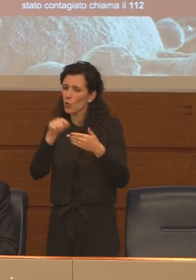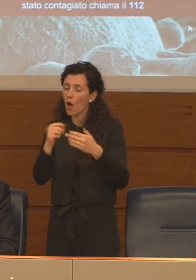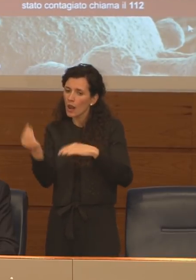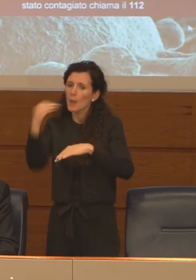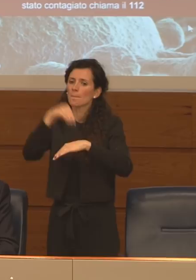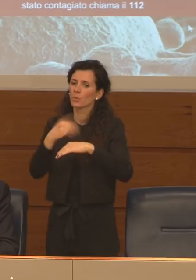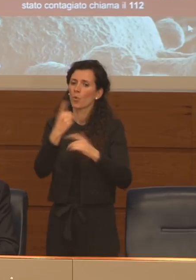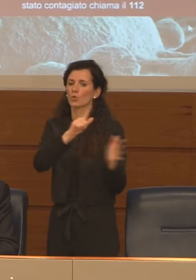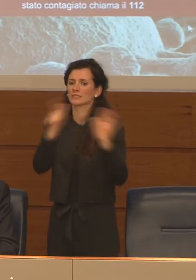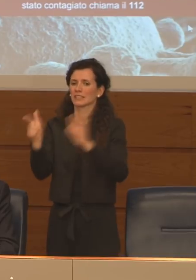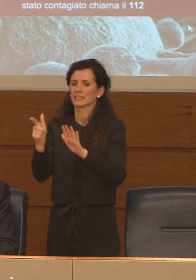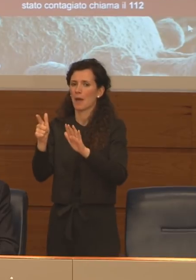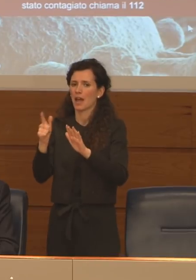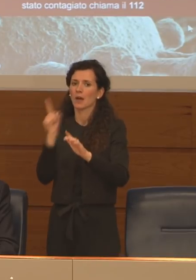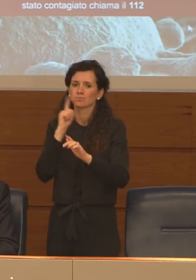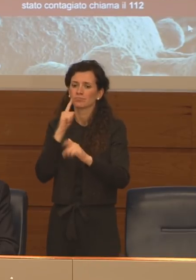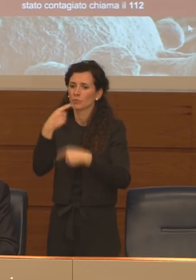Sulla prima domanda le confermo